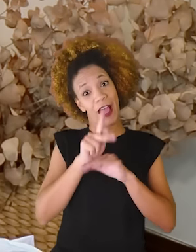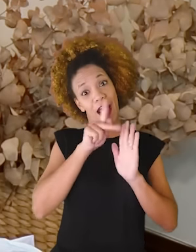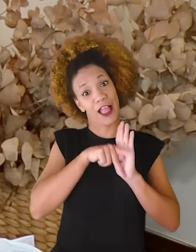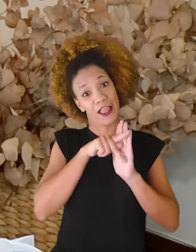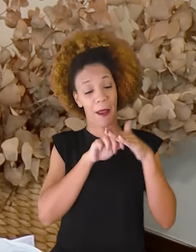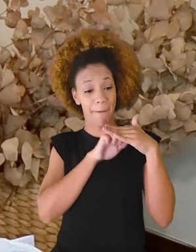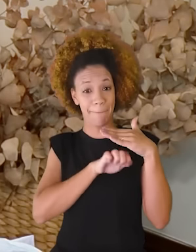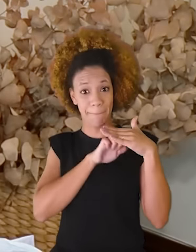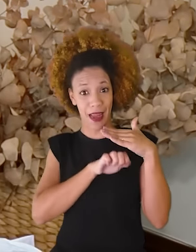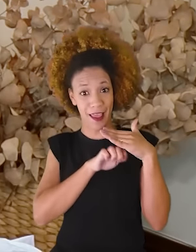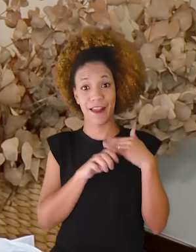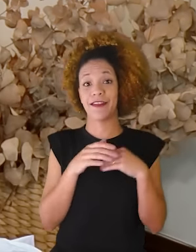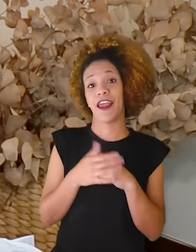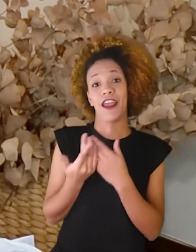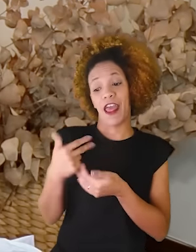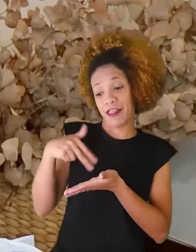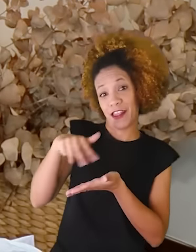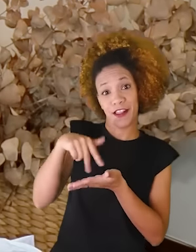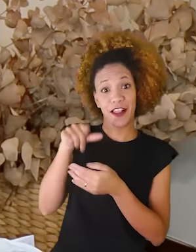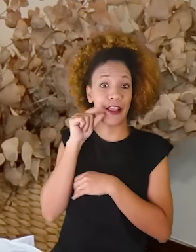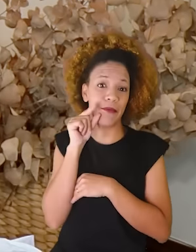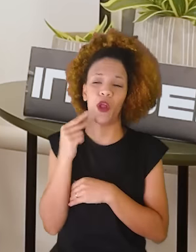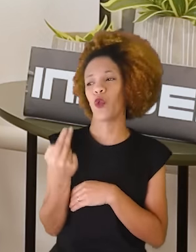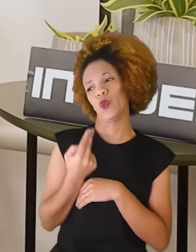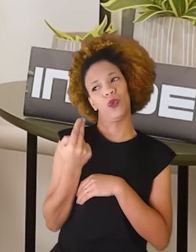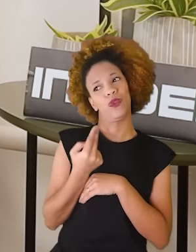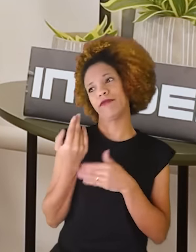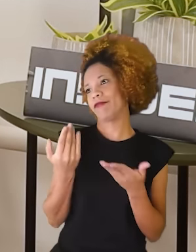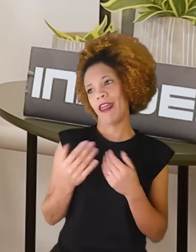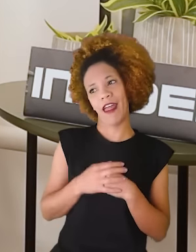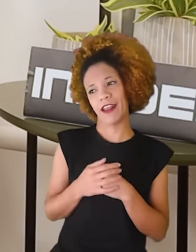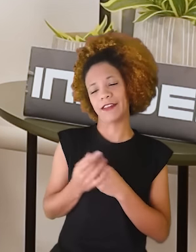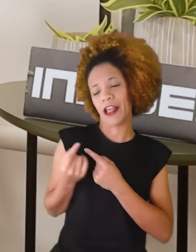tá fazendo dancinha da mamona po pois é aí não dá para ele ser o cara que tá ali sendo trollado